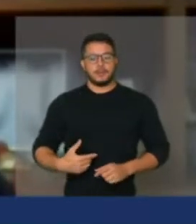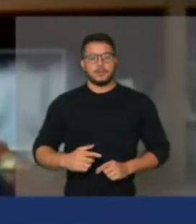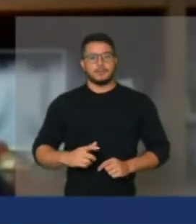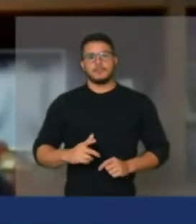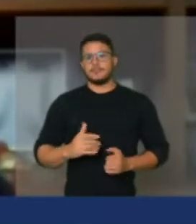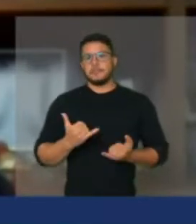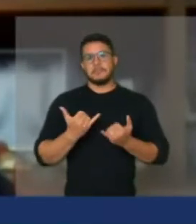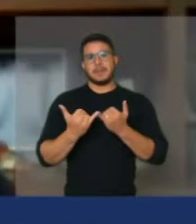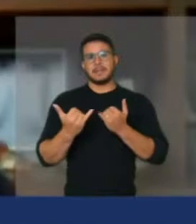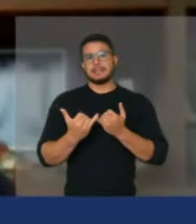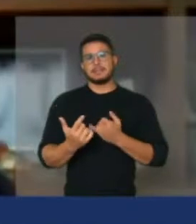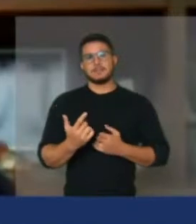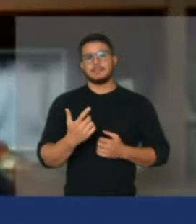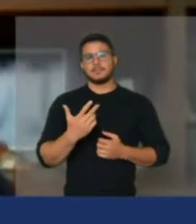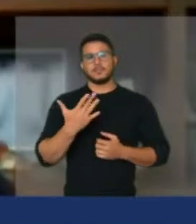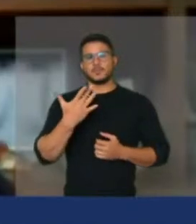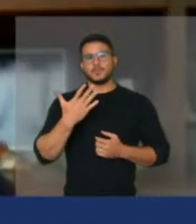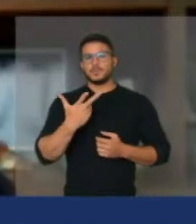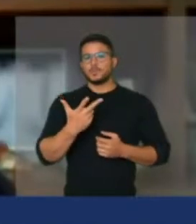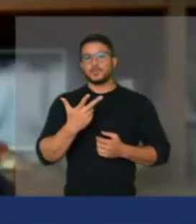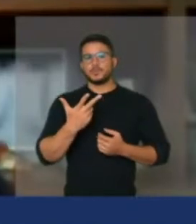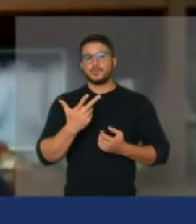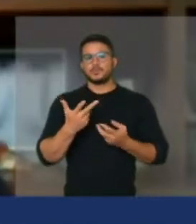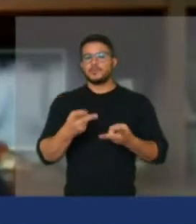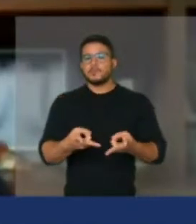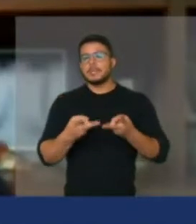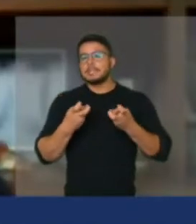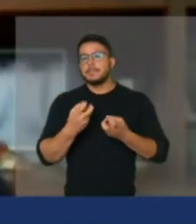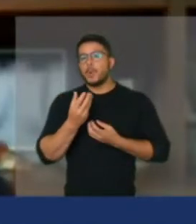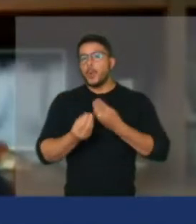QUE O PAULO GUEDES FEZ TER DINHEIRO EM PARAÍSOS FISCAIS NÉ E NÃO É SÓ PARAÍSO